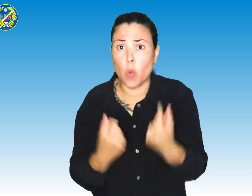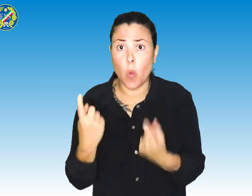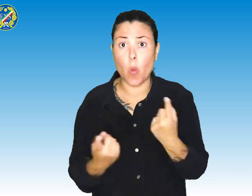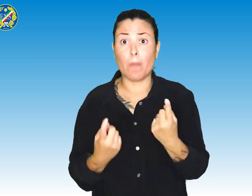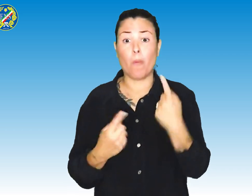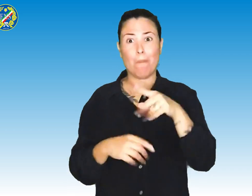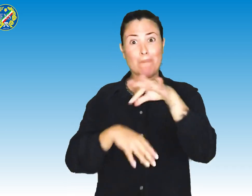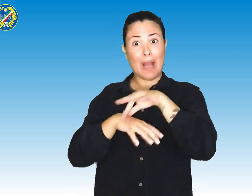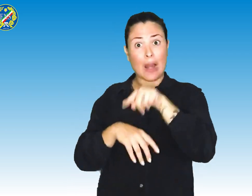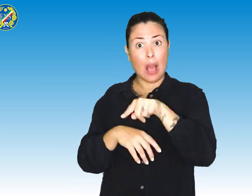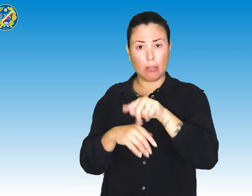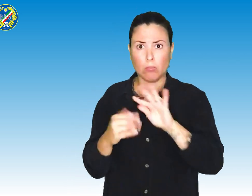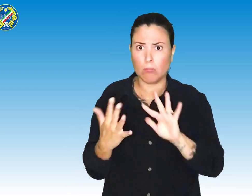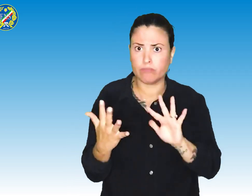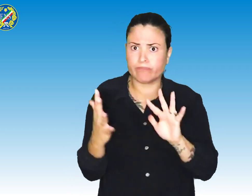la causa, i sintomi e l'evoluzione della malattia.